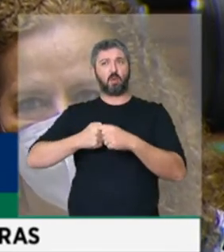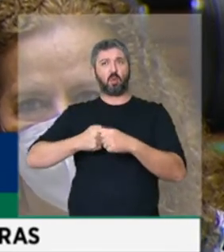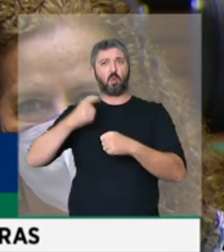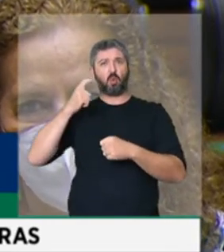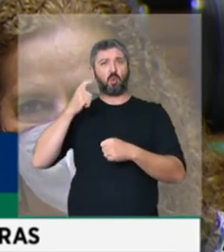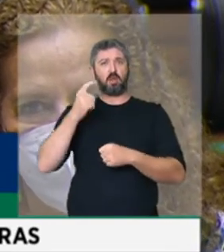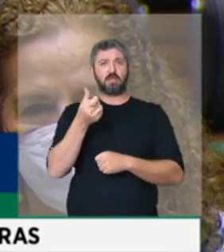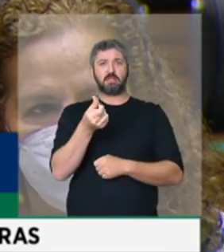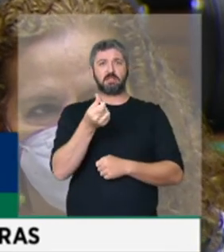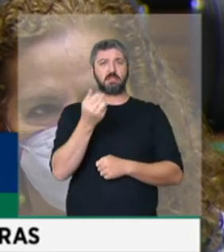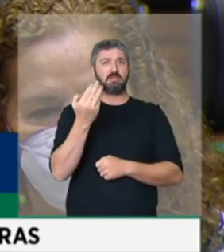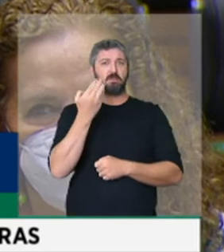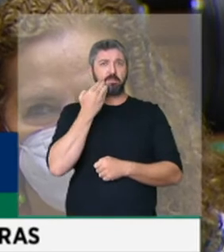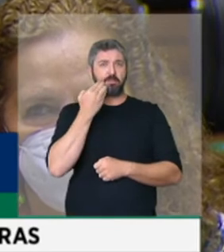PRESIDENTE, QUE O BRASIL ESTÁ